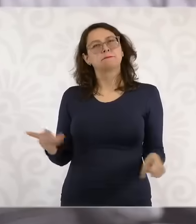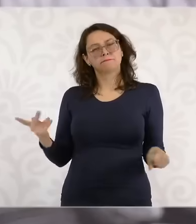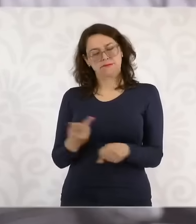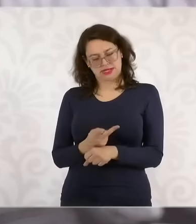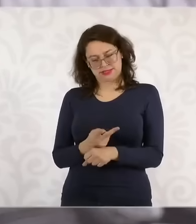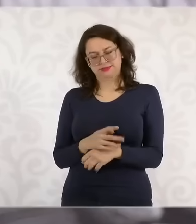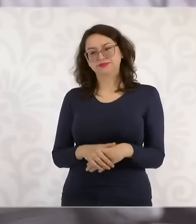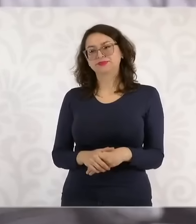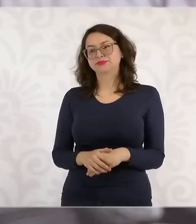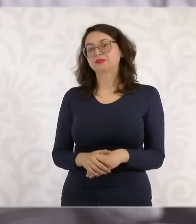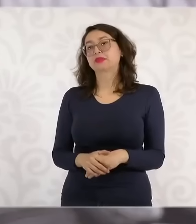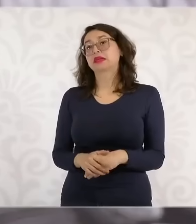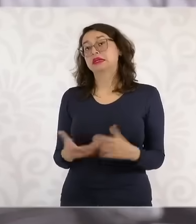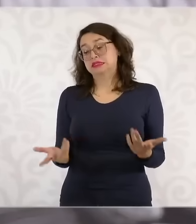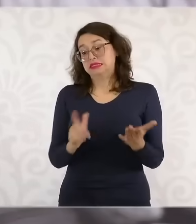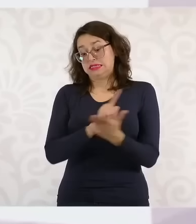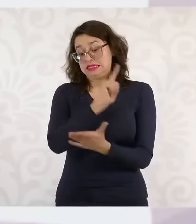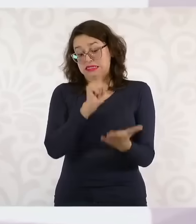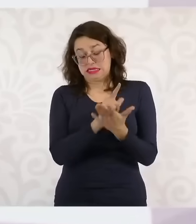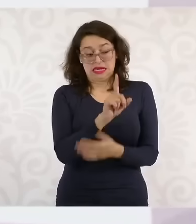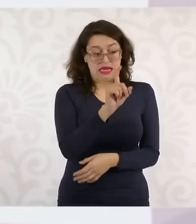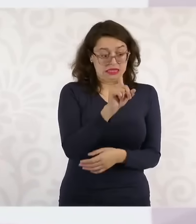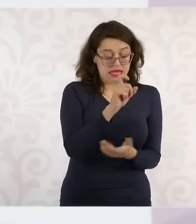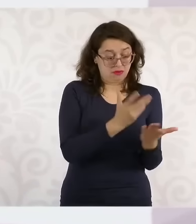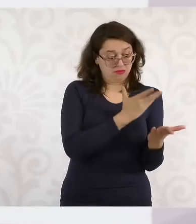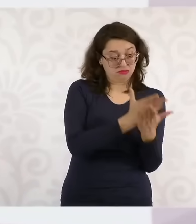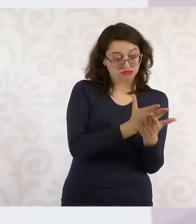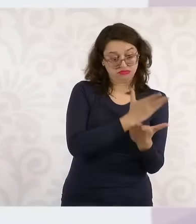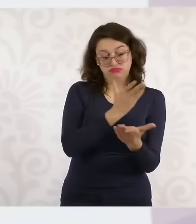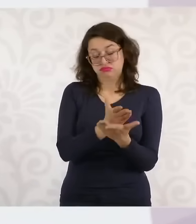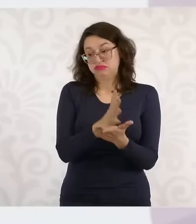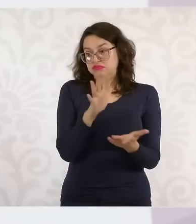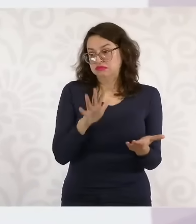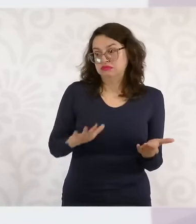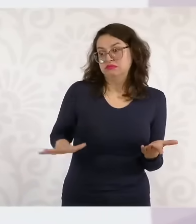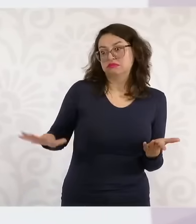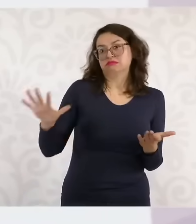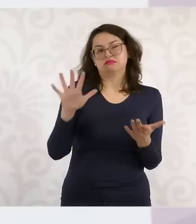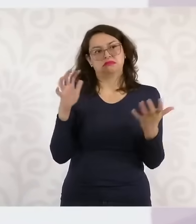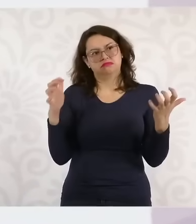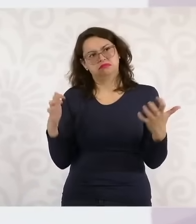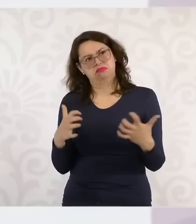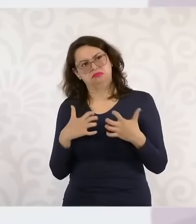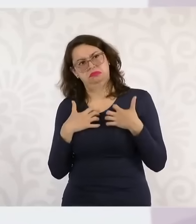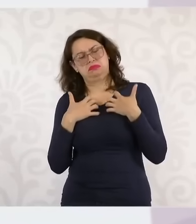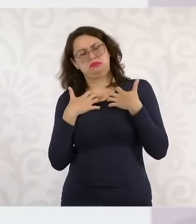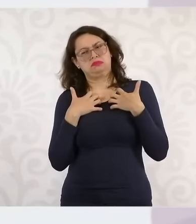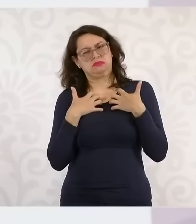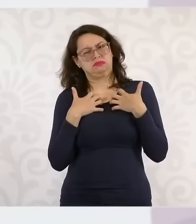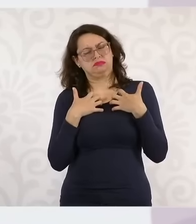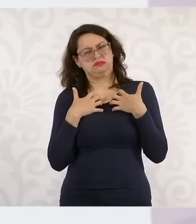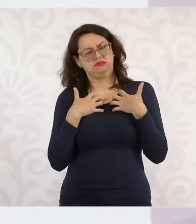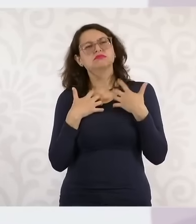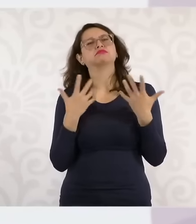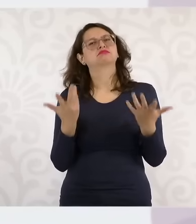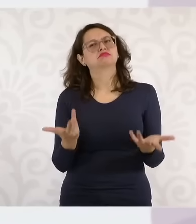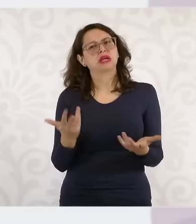siempre hay que escuchar a a las personas, no digo en absolutamente a todos. Tengan o no tengan